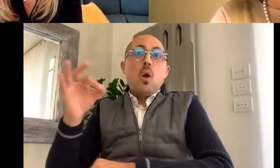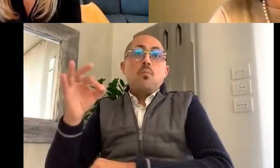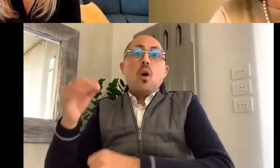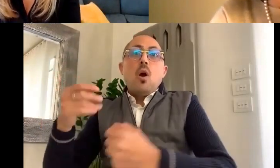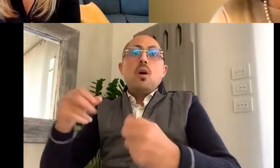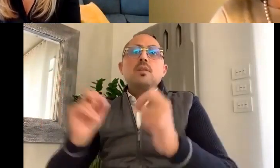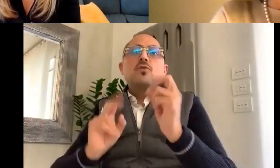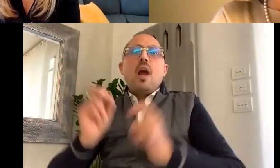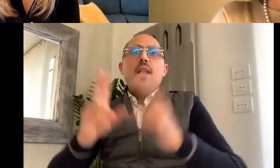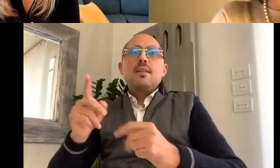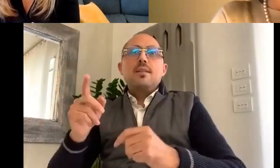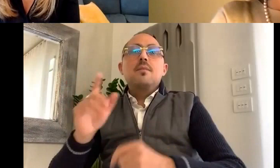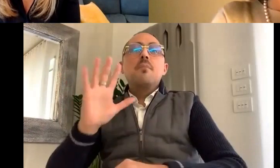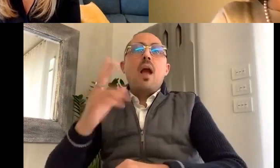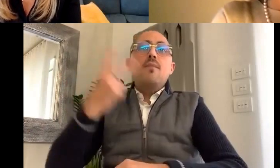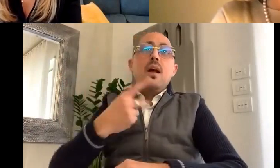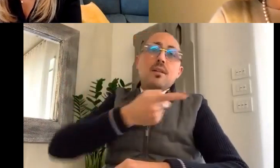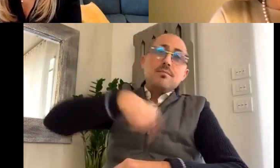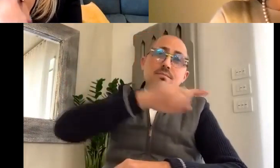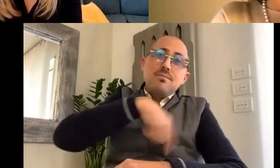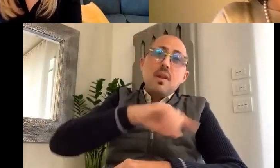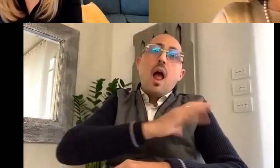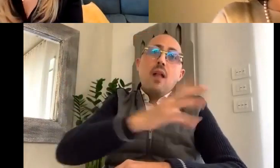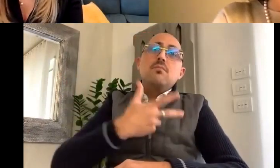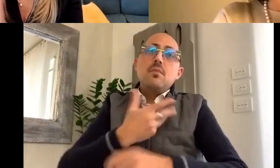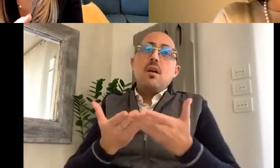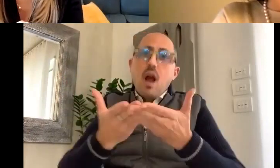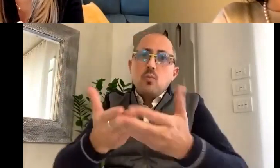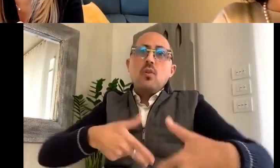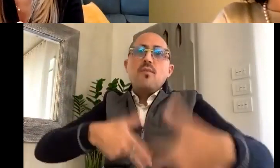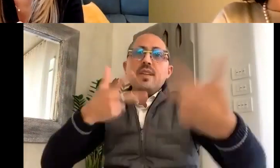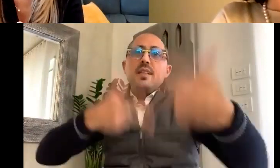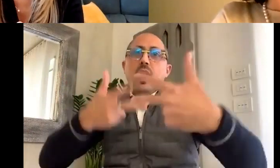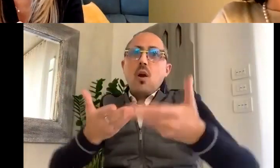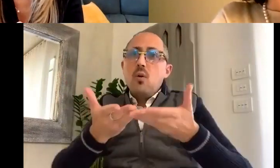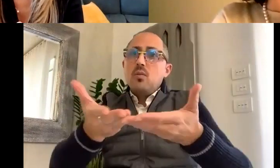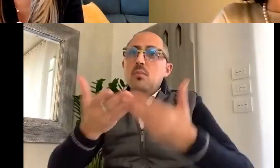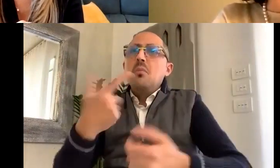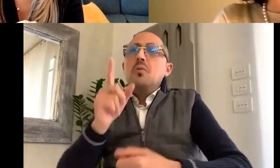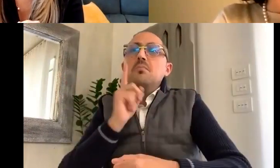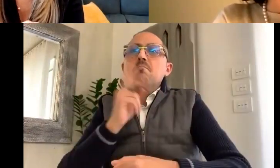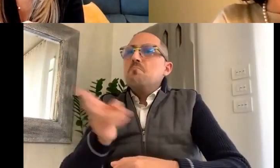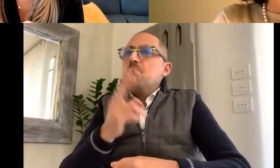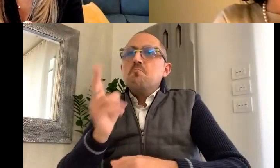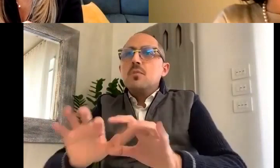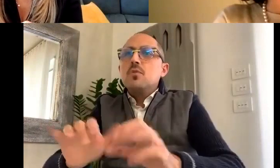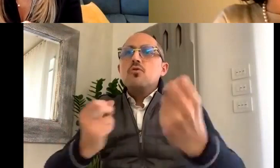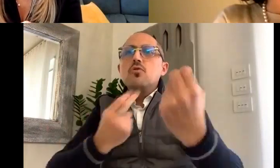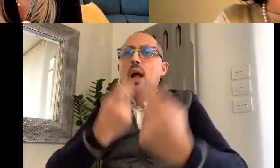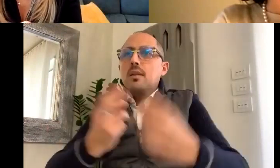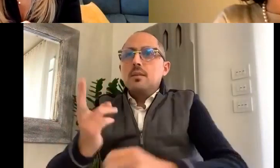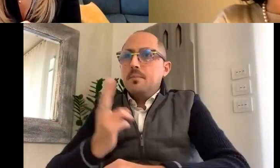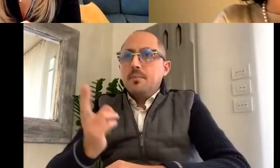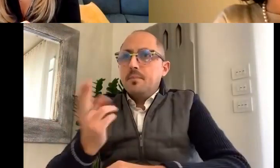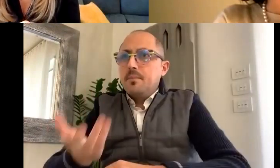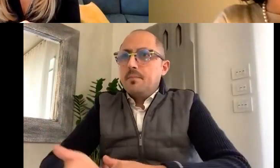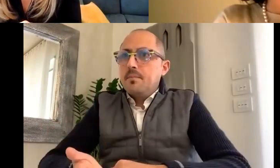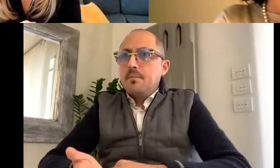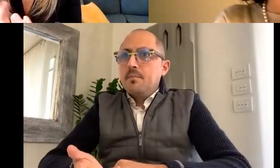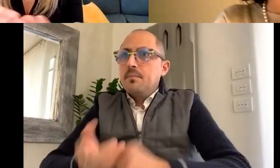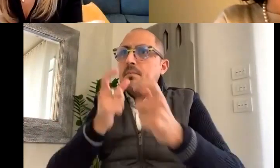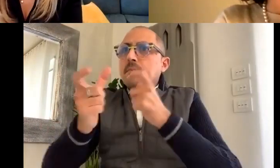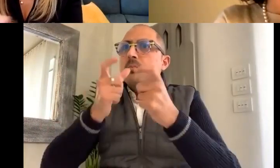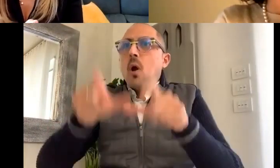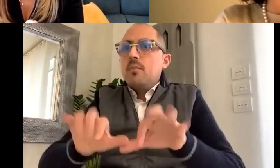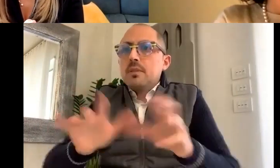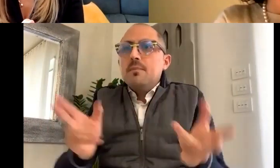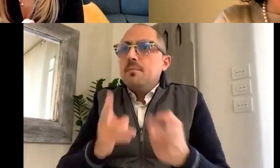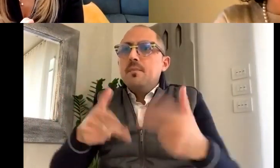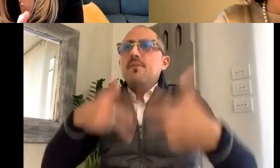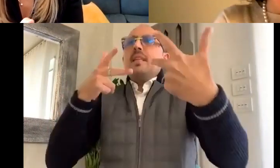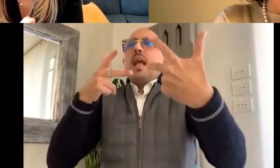dall'Ente Nazionale Sordi ma in realtà un servizio di sola chat non è adeguato,